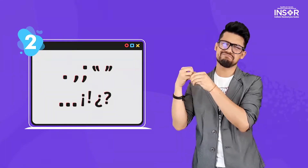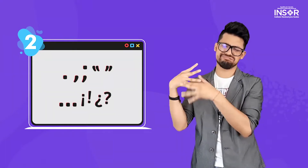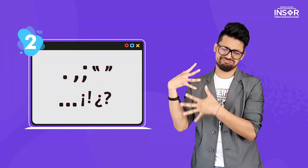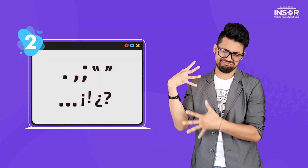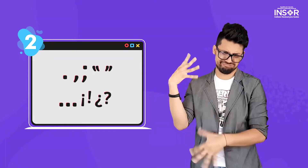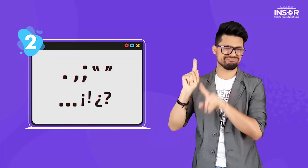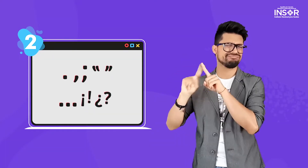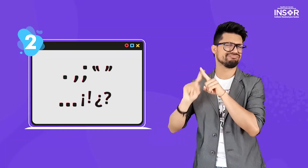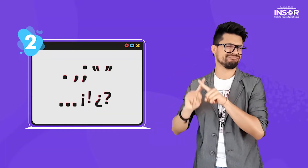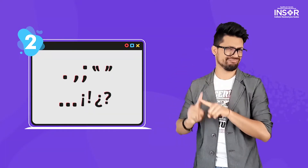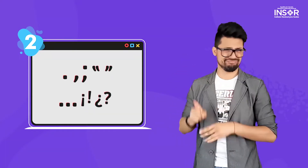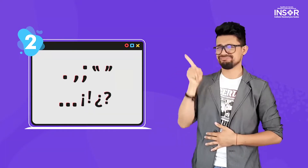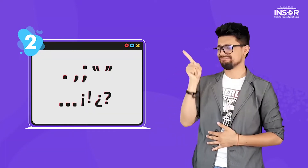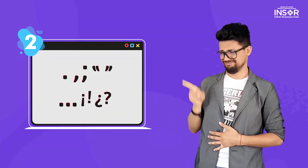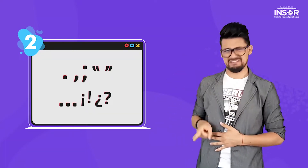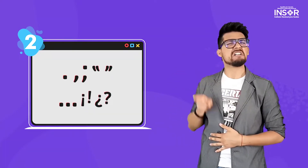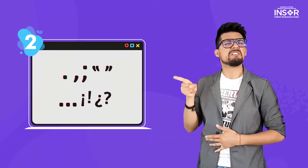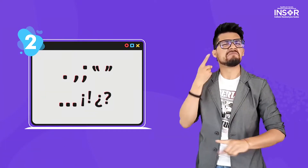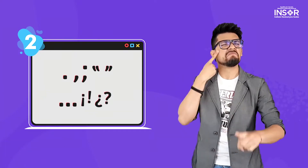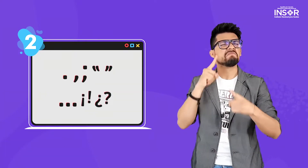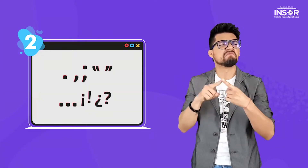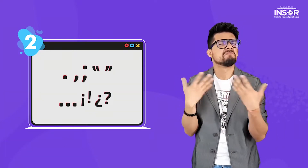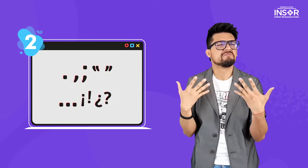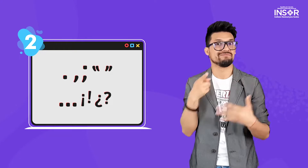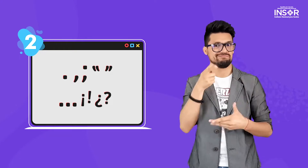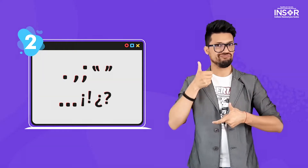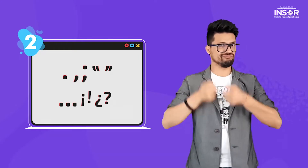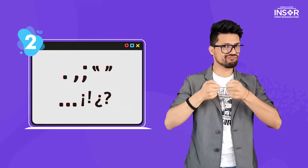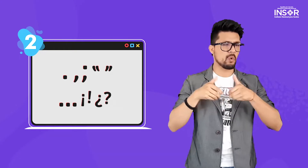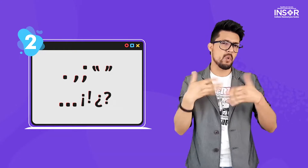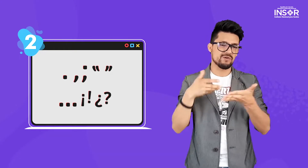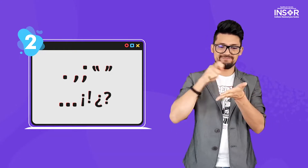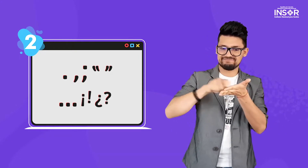Existen múltiples signos de puntuación para la escritura de los textos.